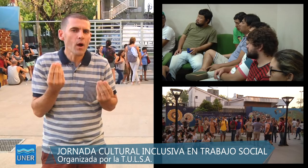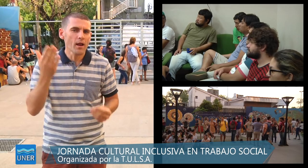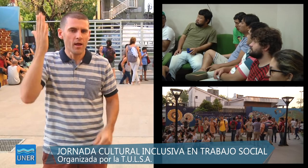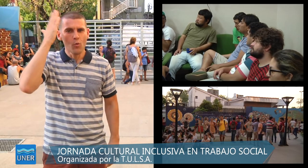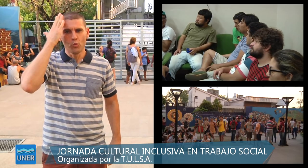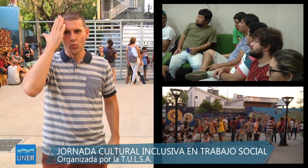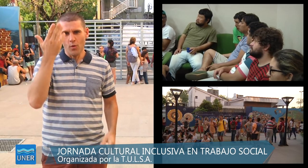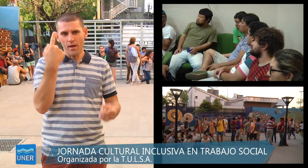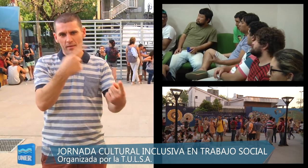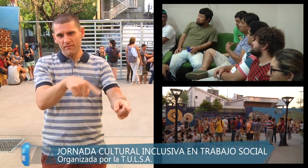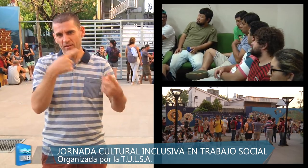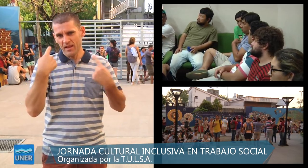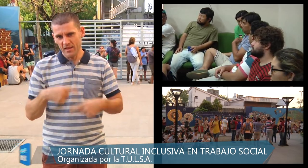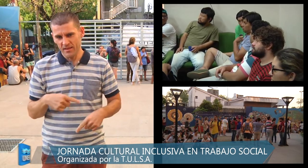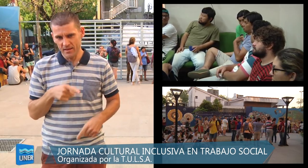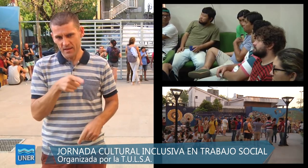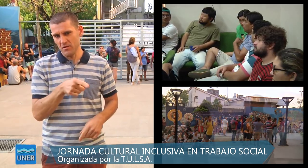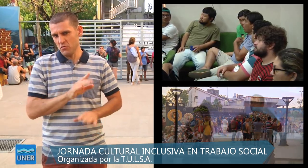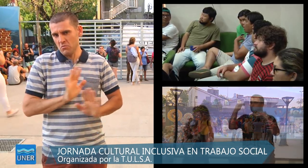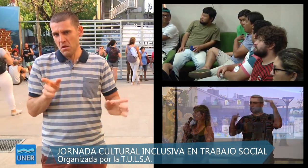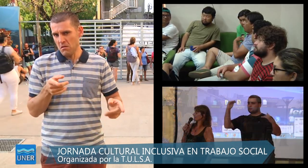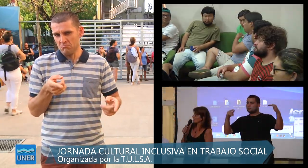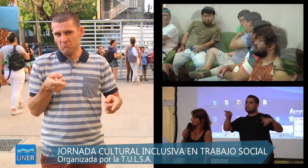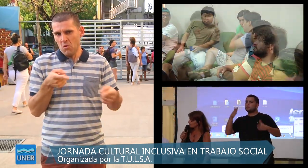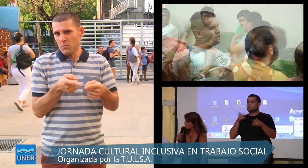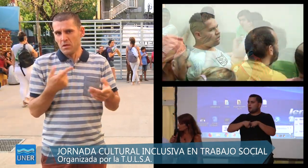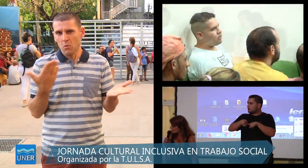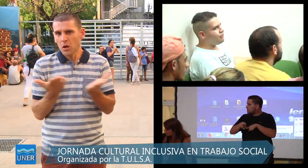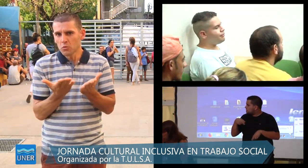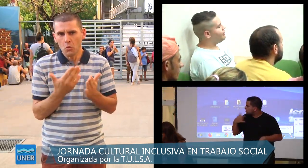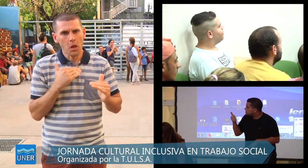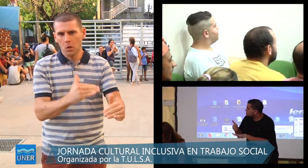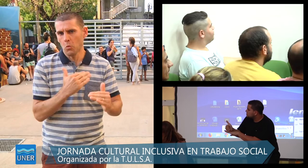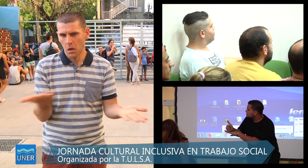Es la Cultura. Si tenemos una cultura diferente y nada más, pero el objetivo de estudiar es el mismo